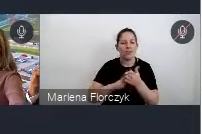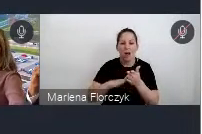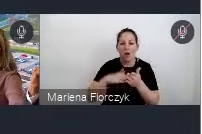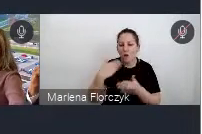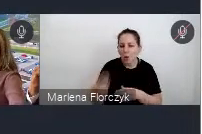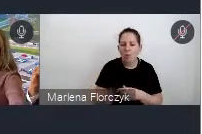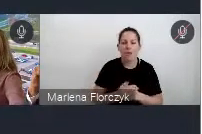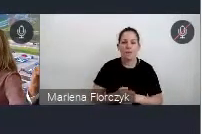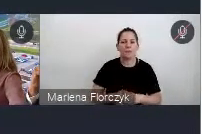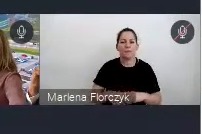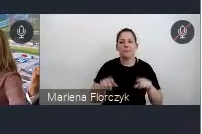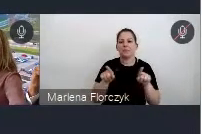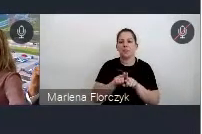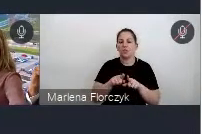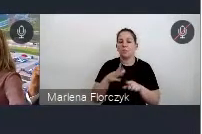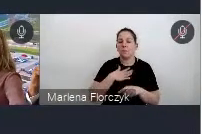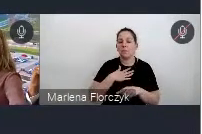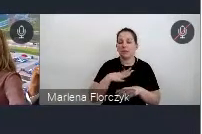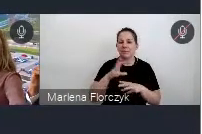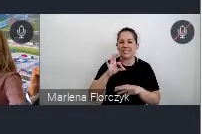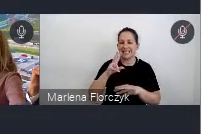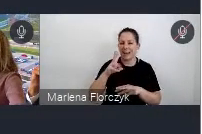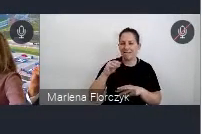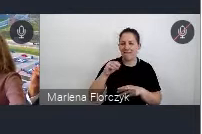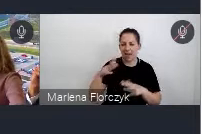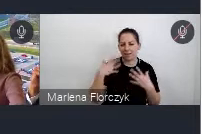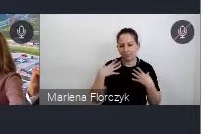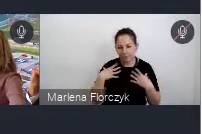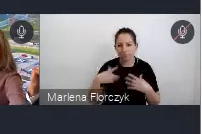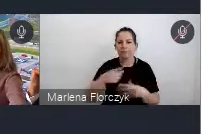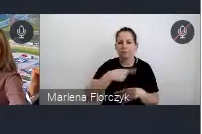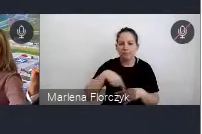Mamy również skwer oddany w ręce między innymi stowarzyszenia,